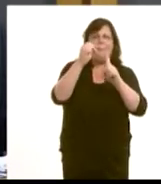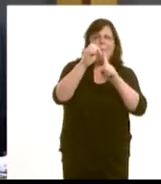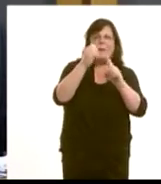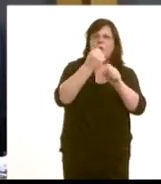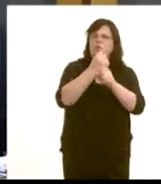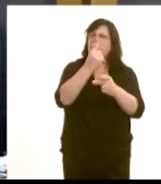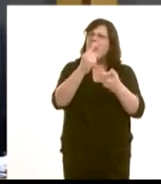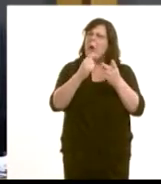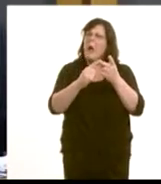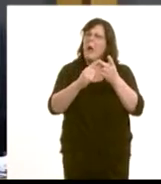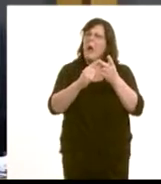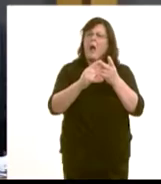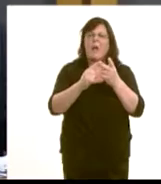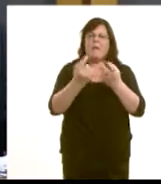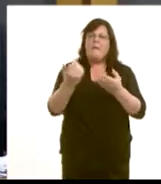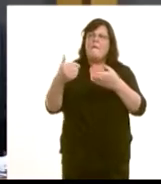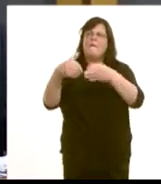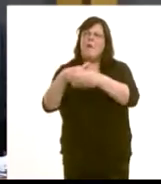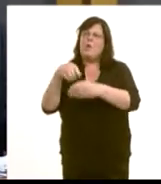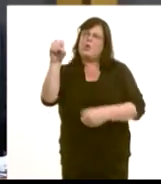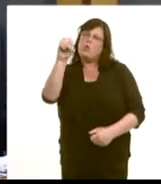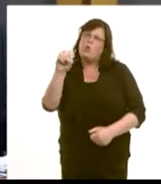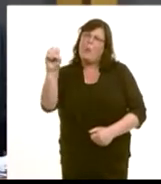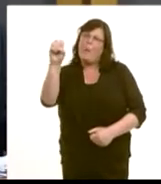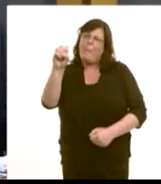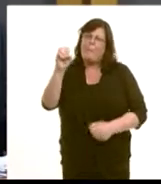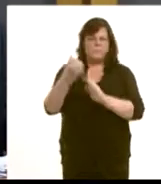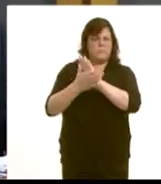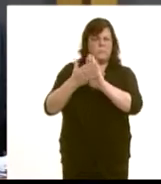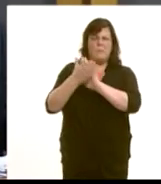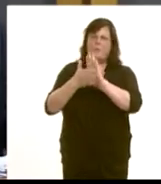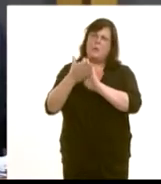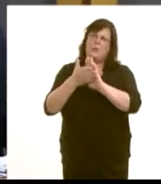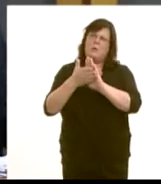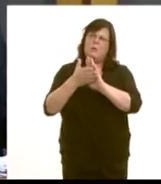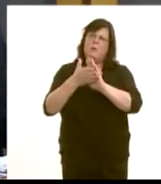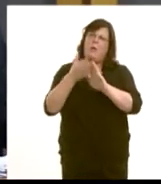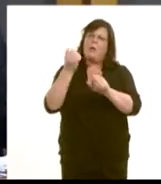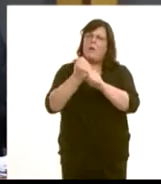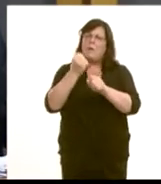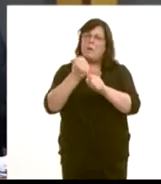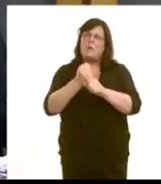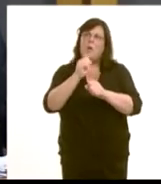Ewropeaidd, a oes gan y Llywodraeth gynlluniau neu unrhyw fwriad i gyflwyno rhywbeth tebyg i Gymru wrth adael yr Undeb Ewropeaidd?